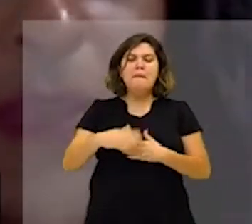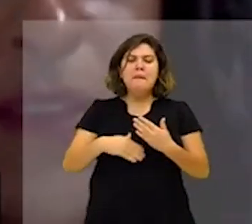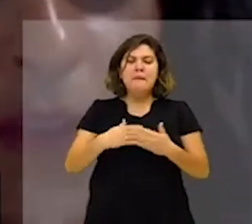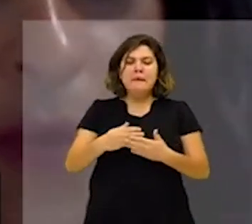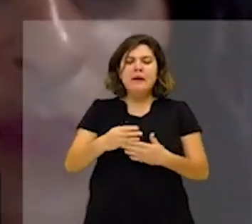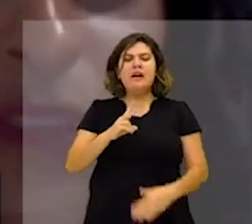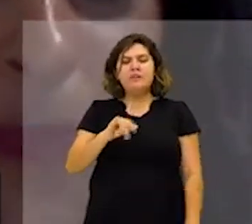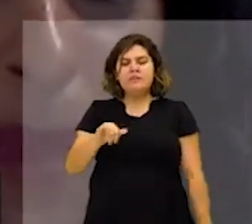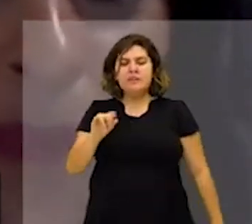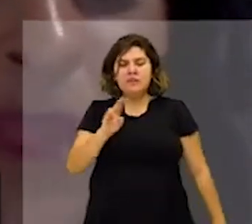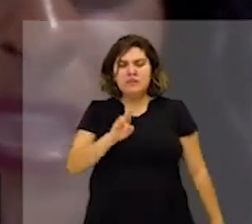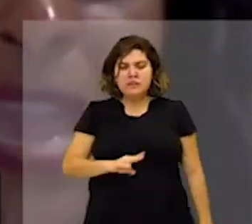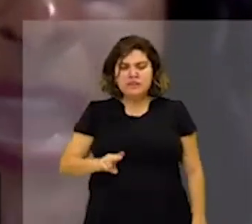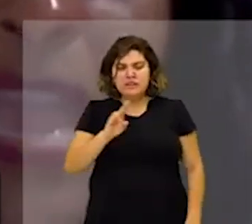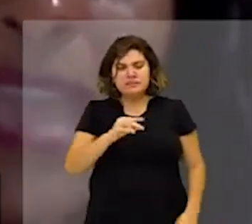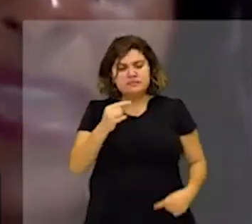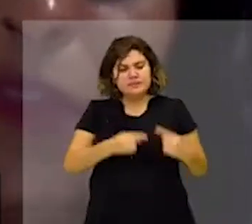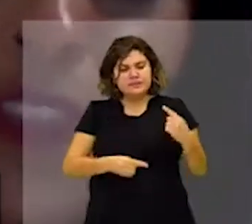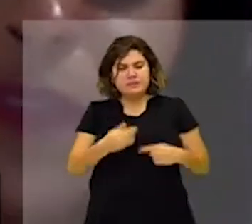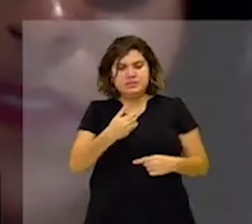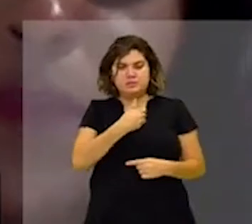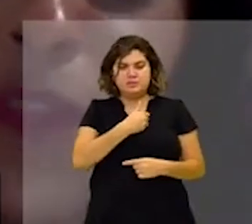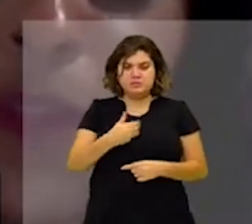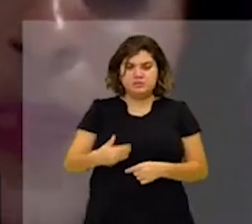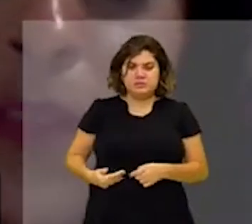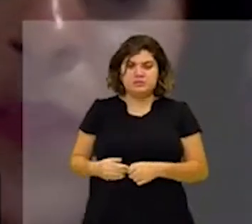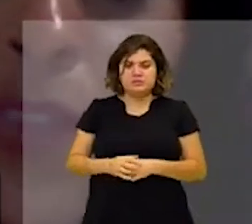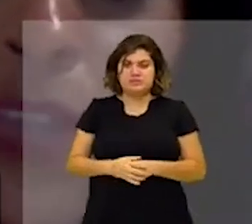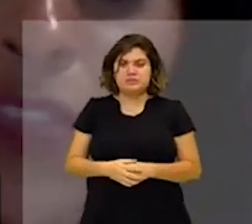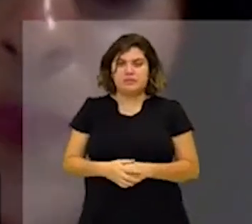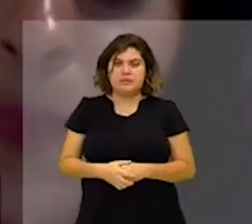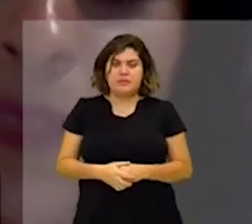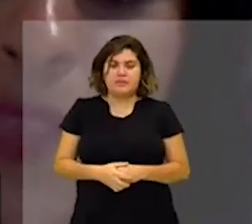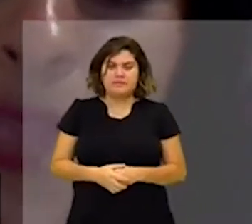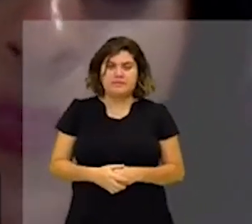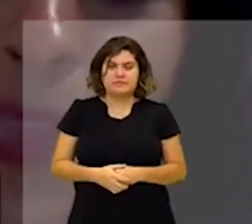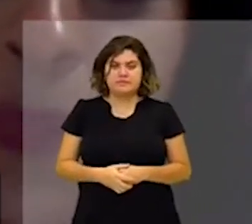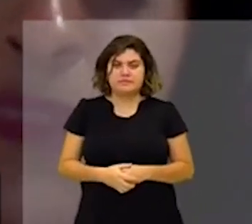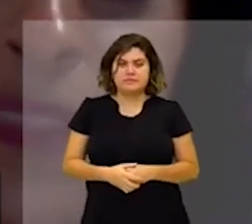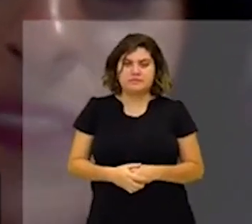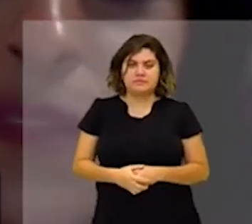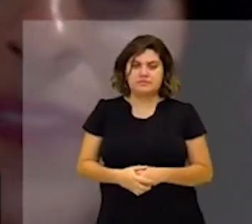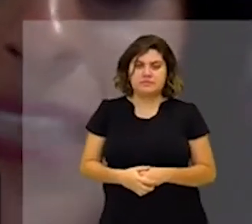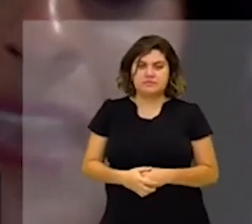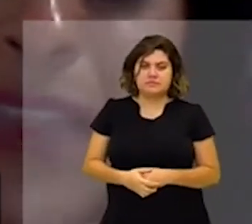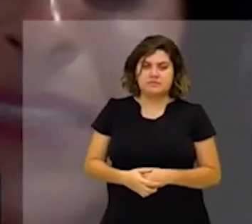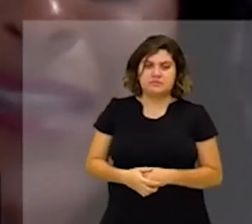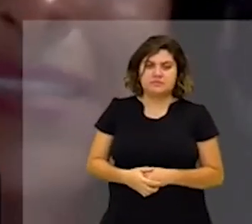política pública em volta afirmar e eu vivo esses movimentos a gente percebe que é preciso se